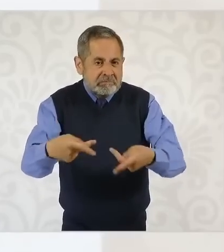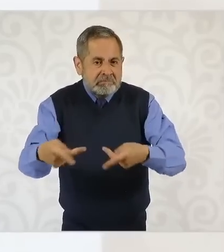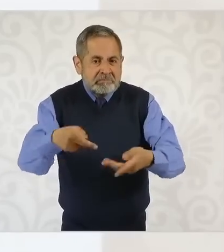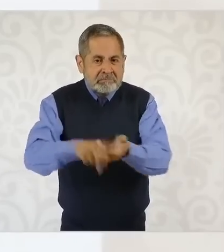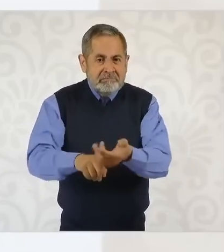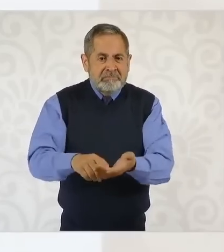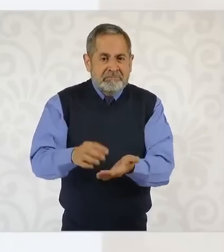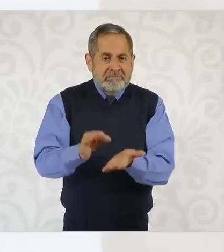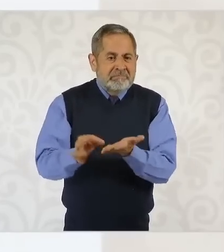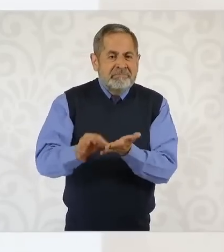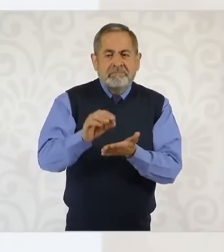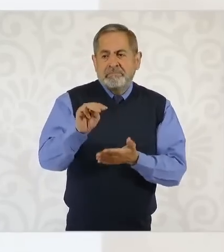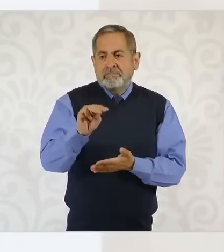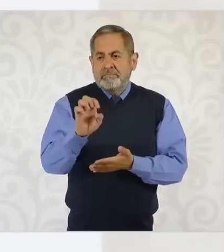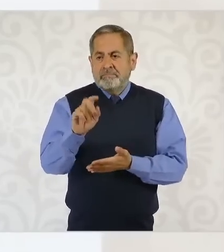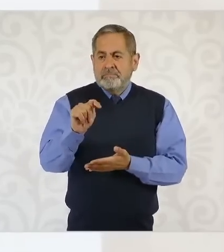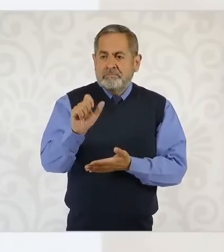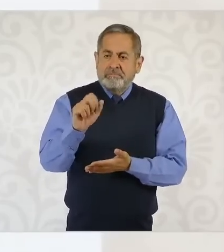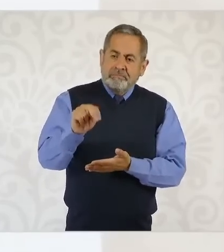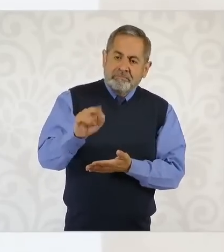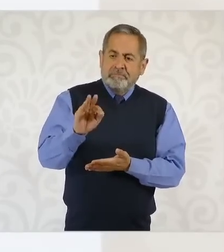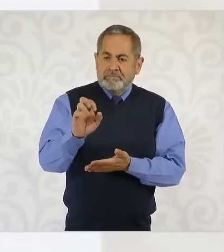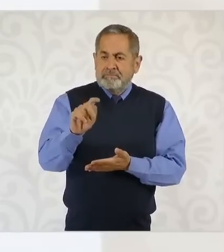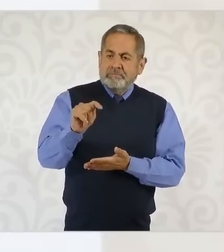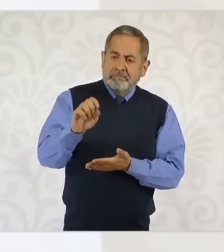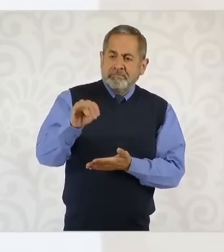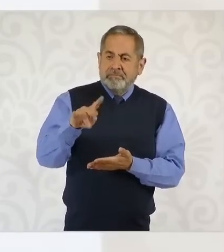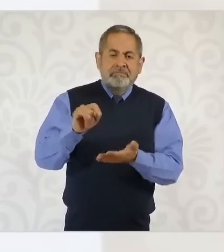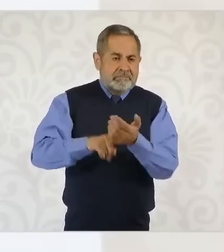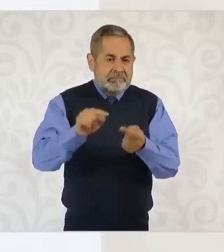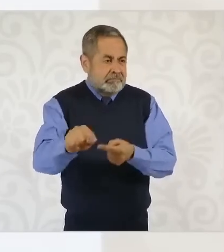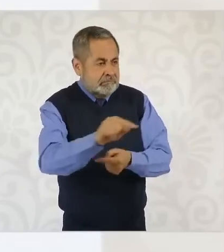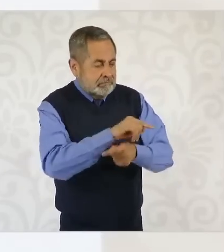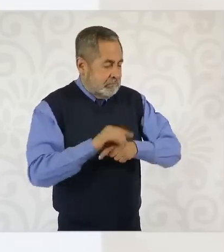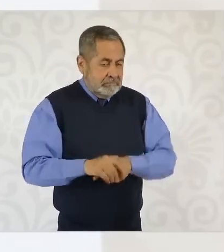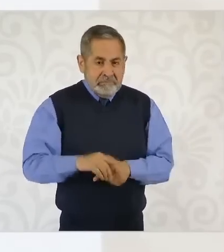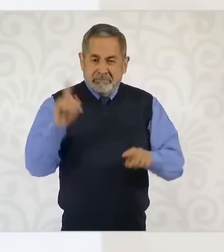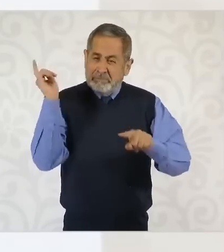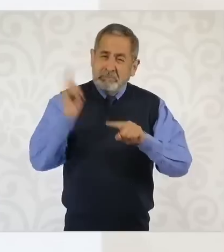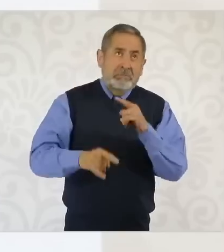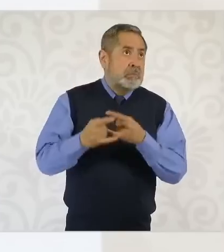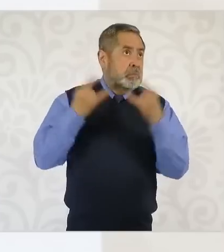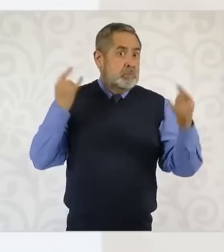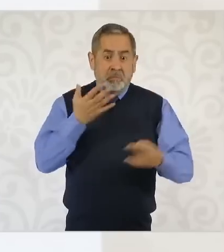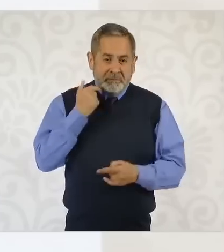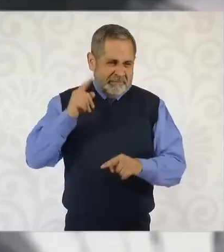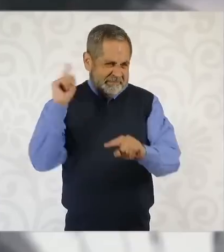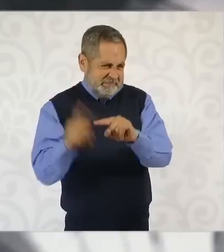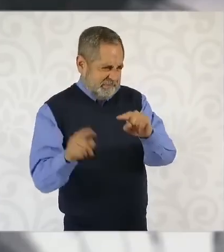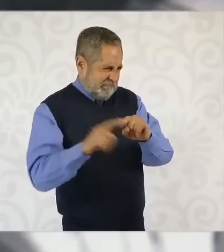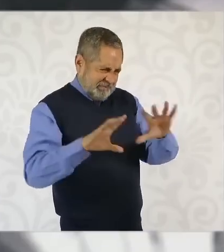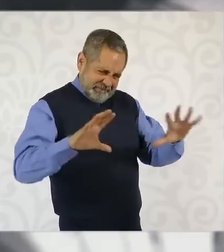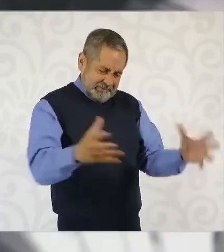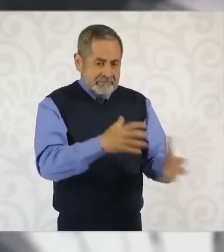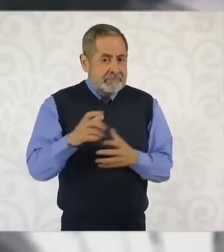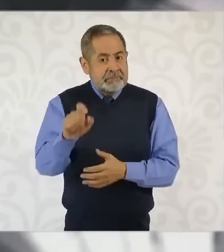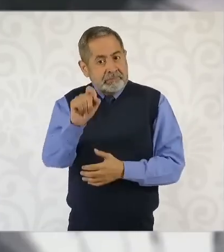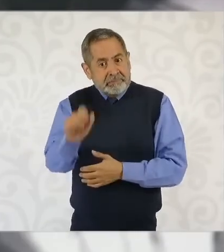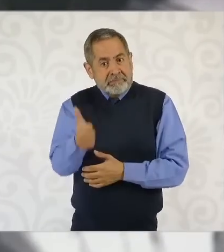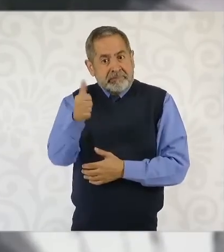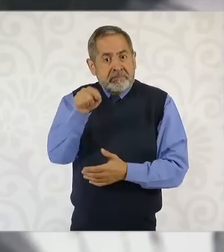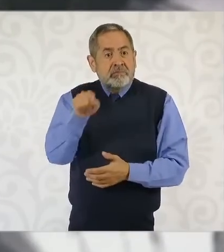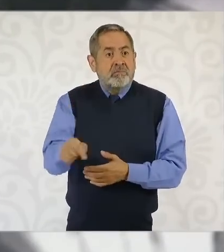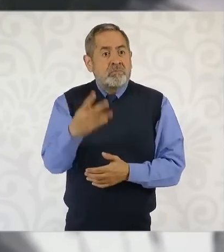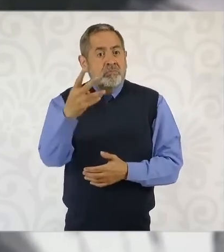de metanfetaminas he incautado la cifra histórica de 26.4 toneladas de cocaína en operaciones